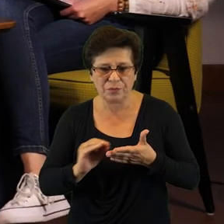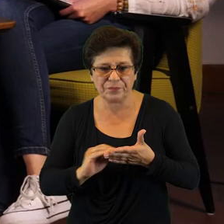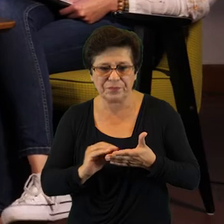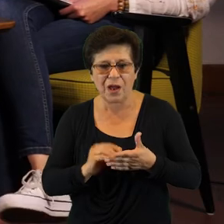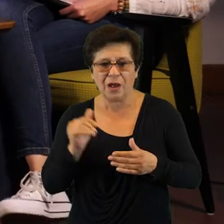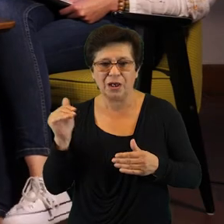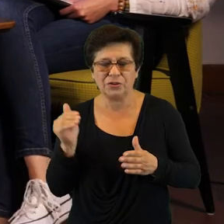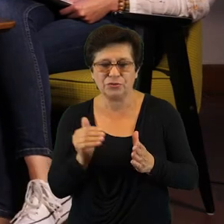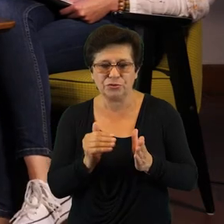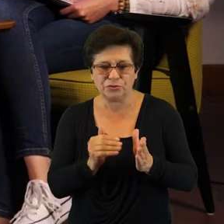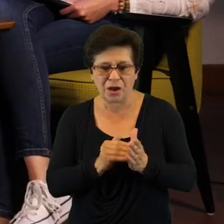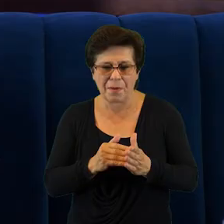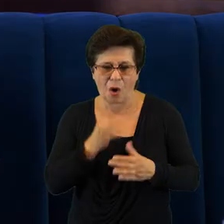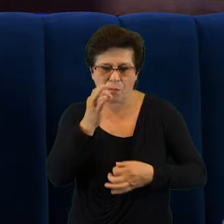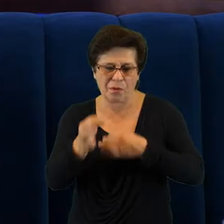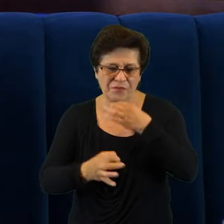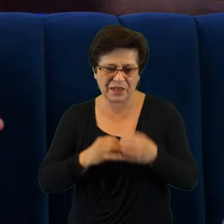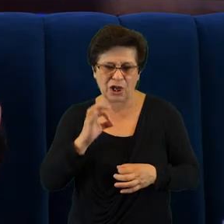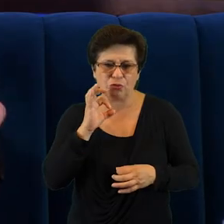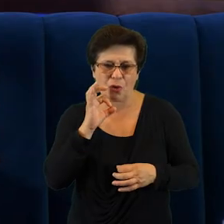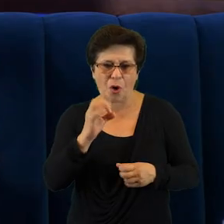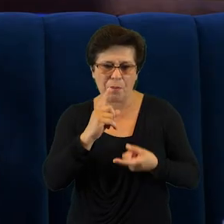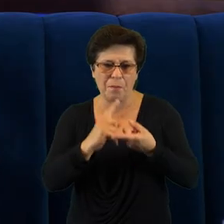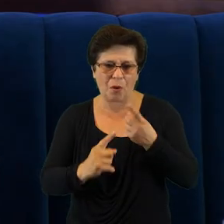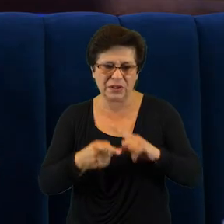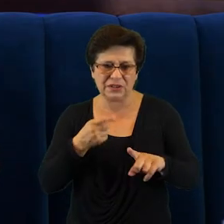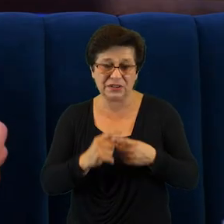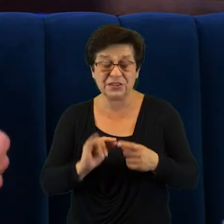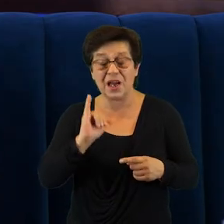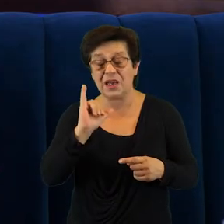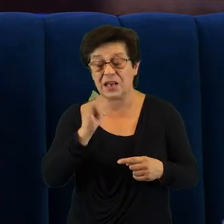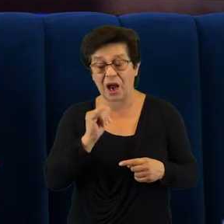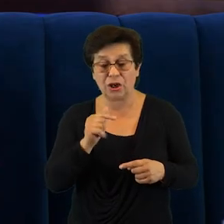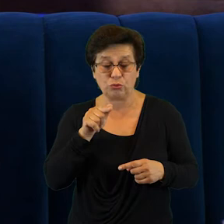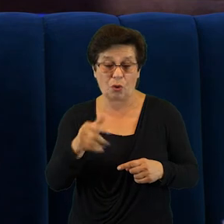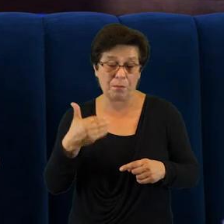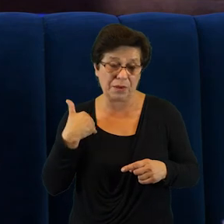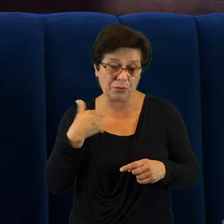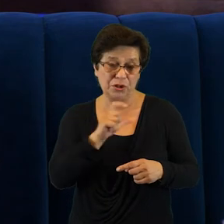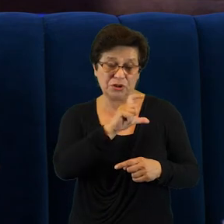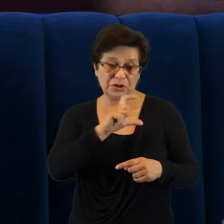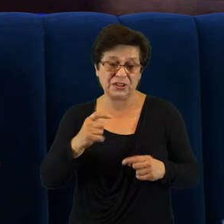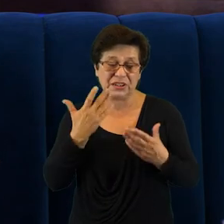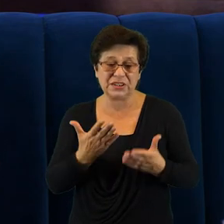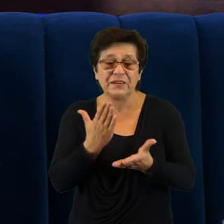w jaką się uwikłał Słonimski i cały Skamander pewnie i jakie to były czasy. Ale chcę powiedzieć tylko jedną rzecz,